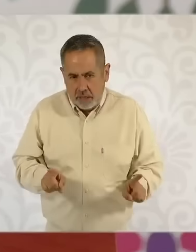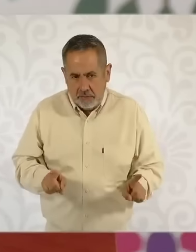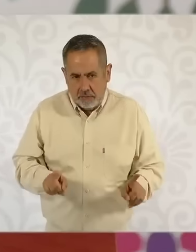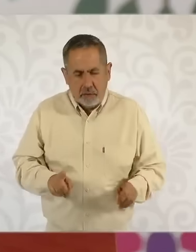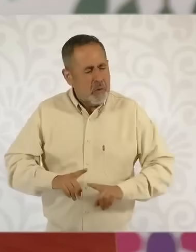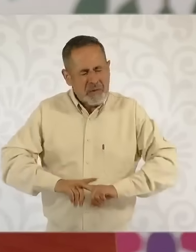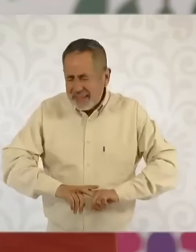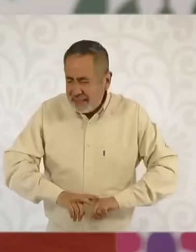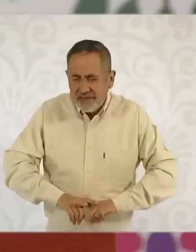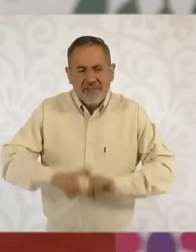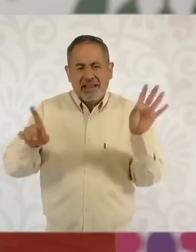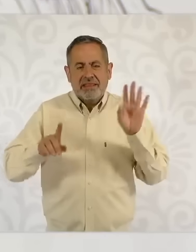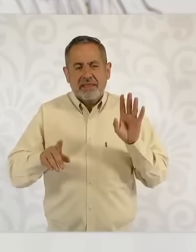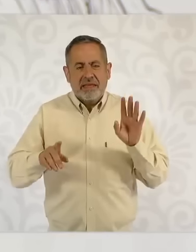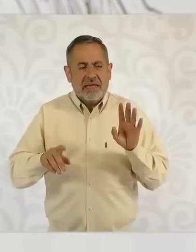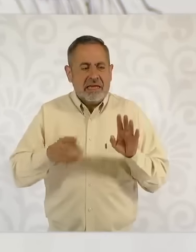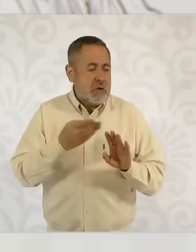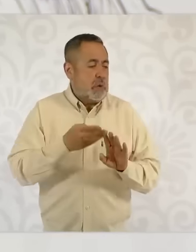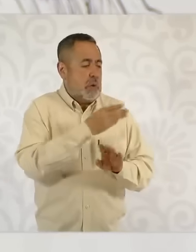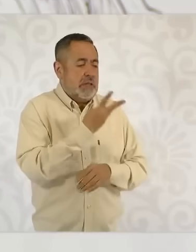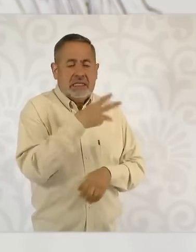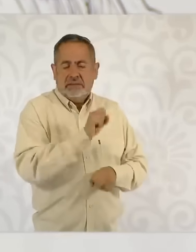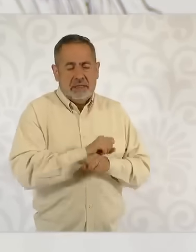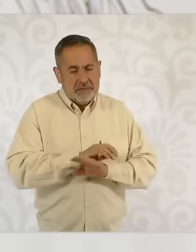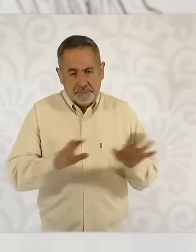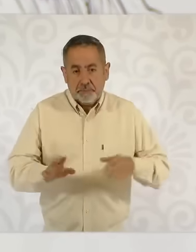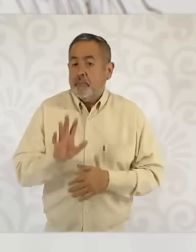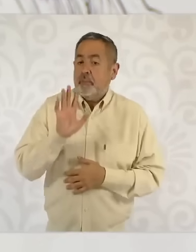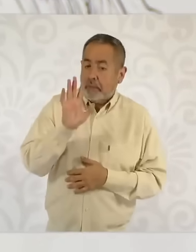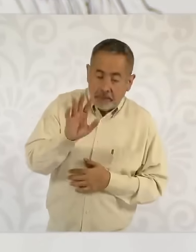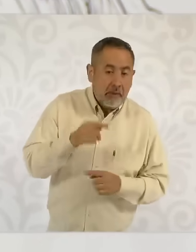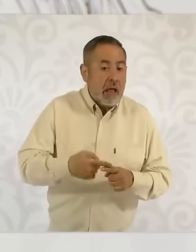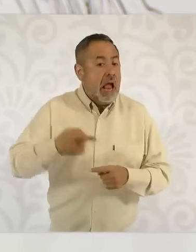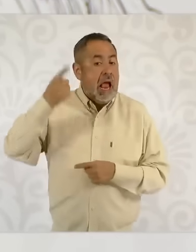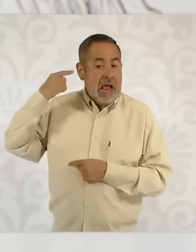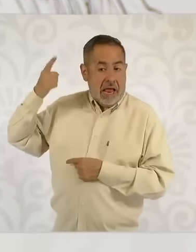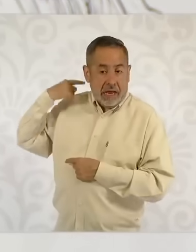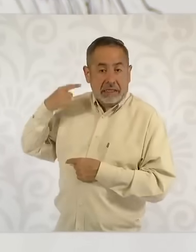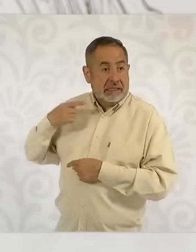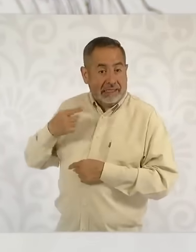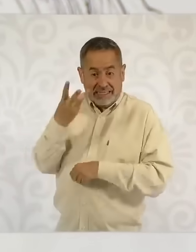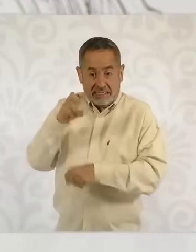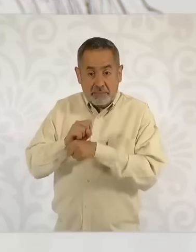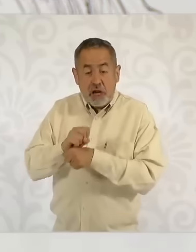Muy distinta completamente distinta Y en su momento ¿a qué llamamos en su momento